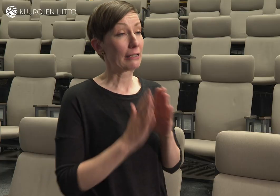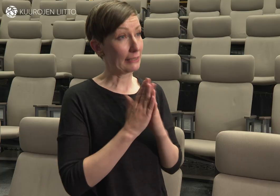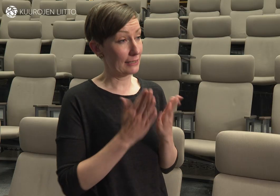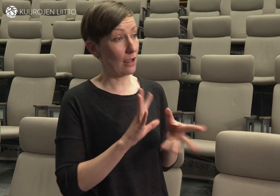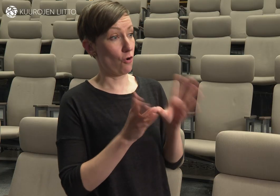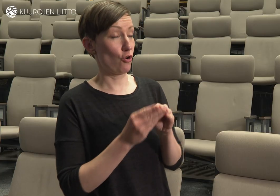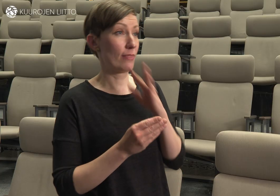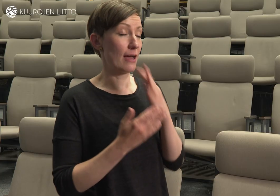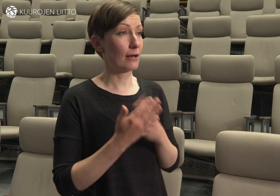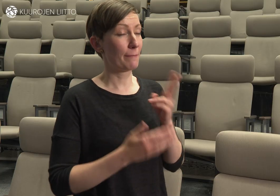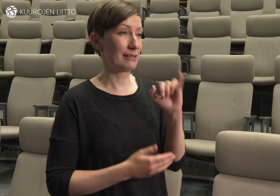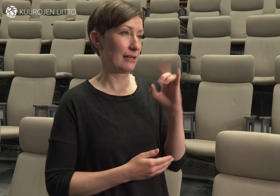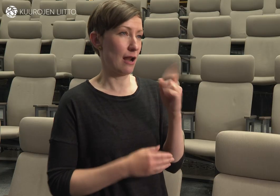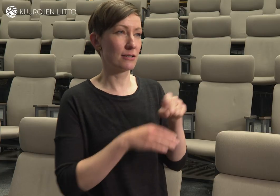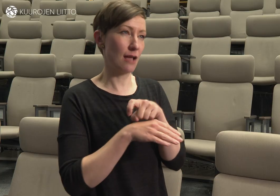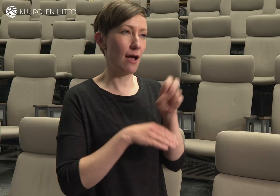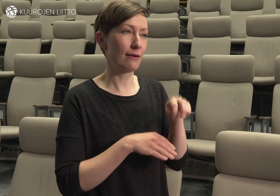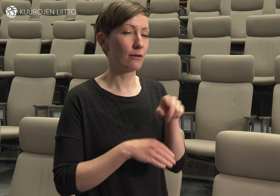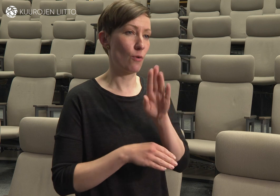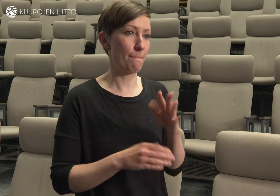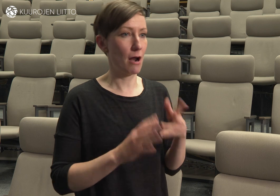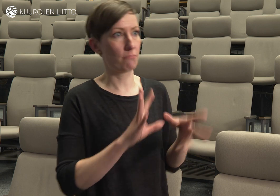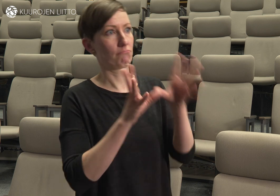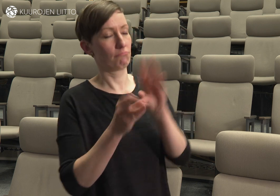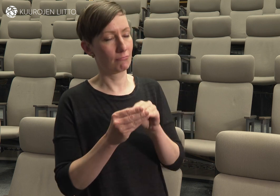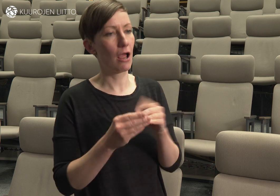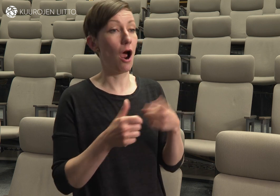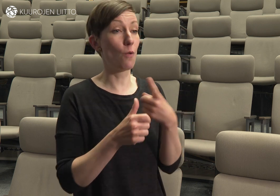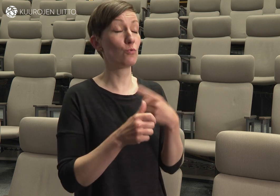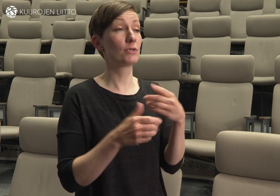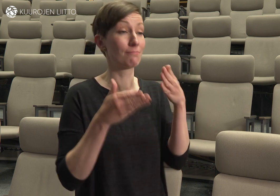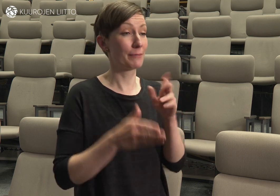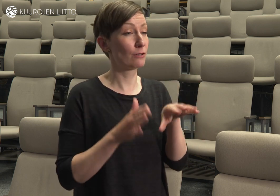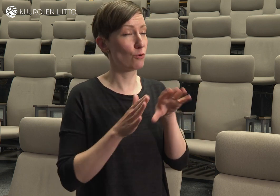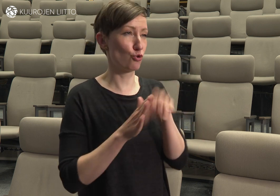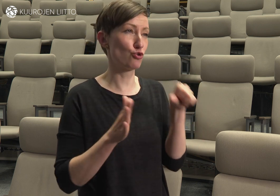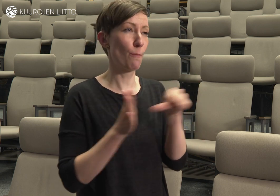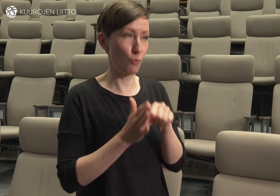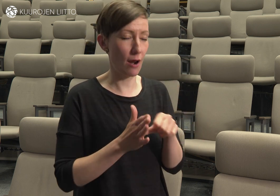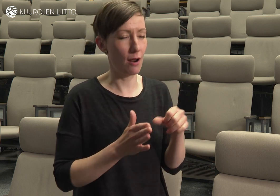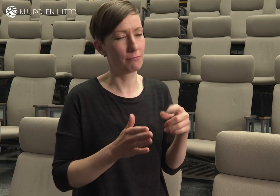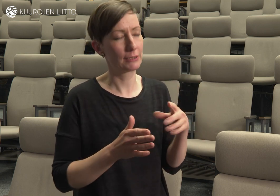Kirja kertoo Ida Saarisen tarinan. Vaikka kirjan alkupuolella keskitytään enemmän ryöstömurhaan -